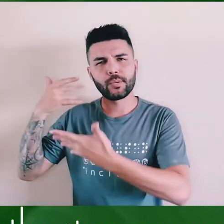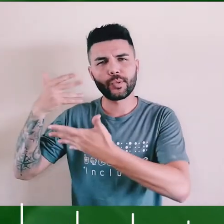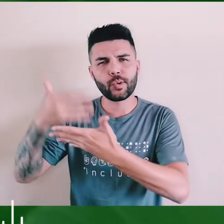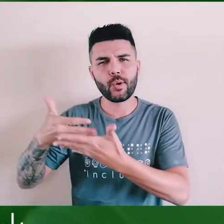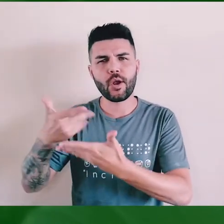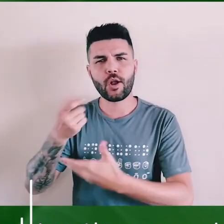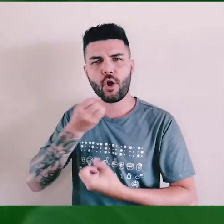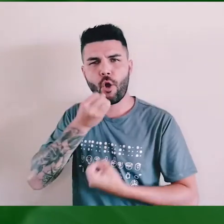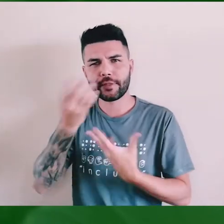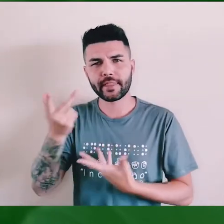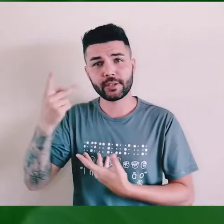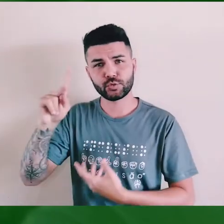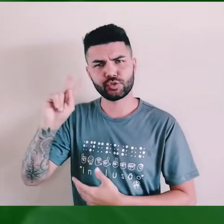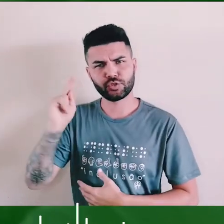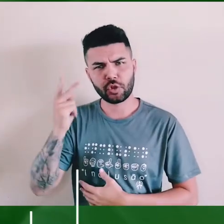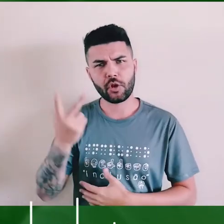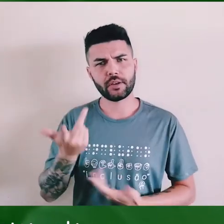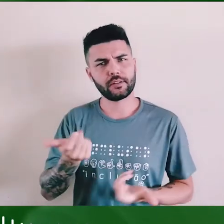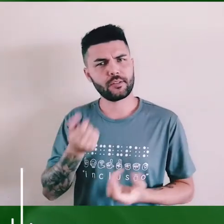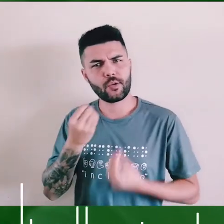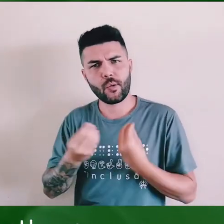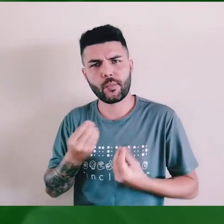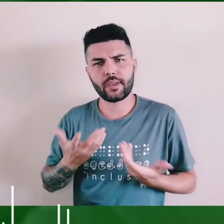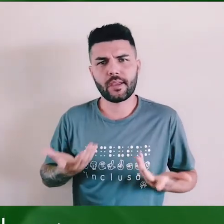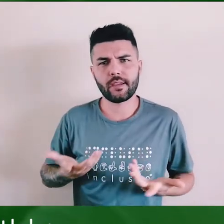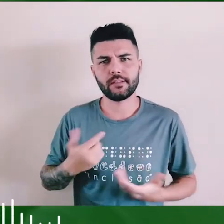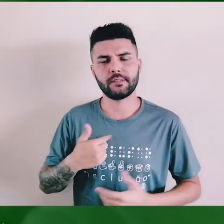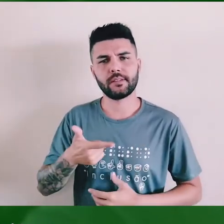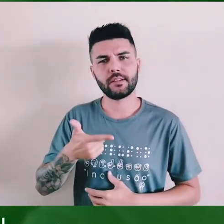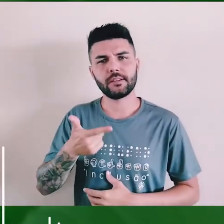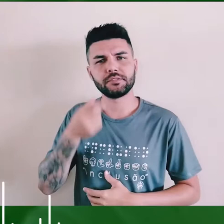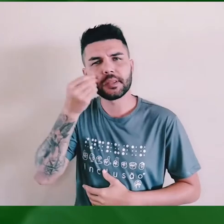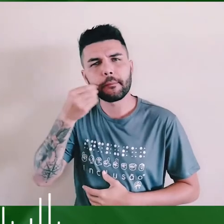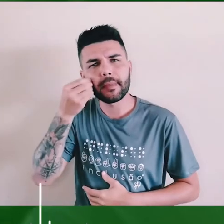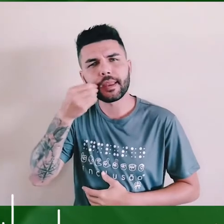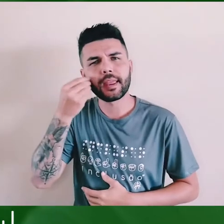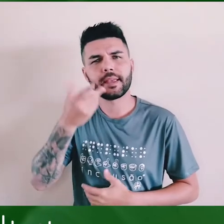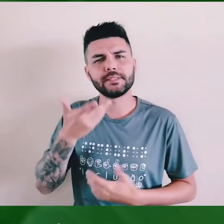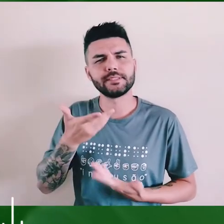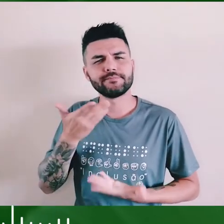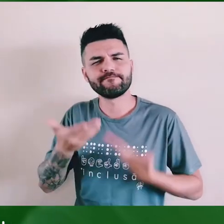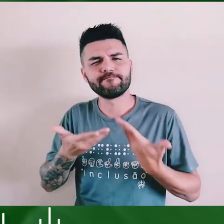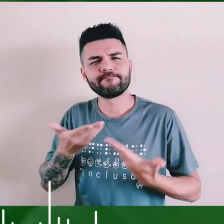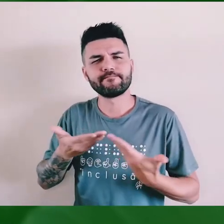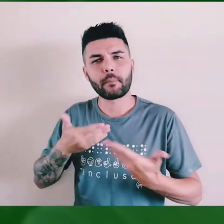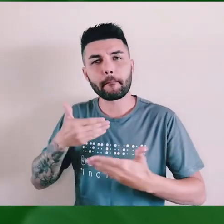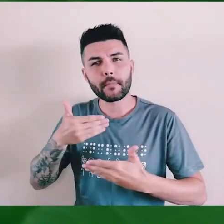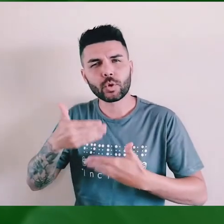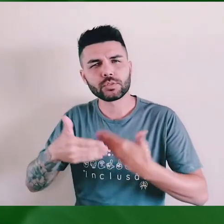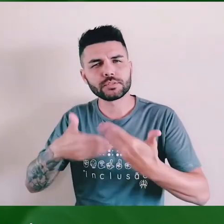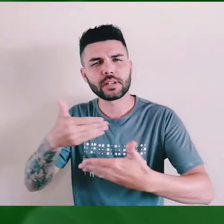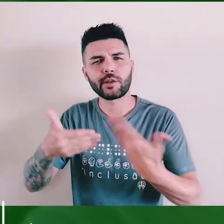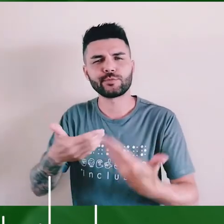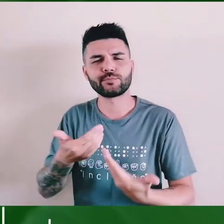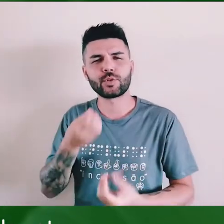no jornalismo esportivo. Contando como foi a sua primeira experiência, como foi a descoberta